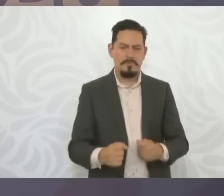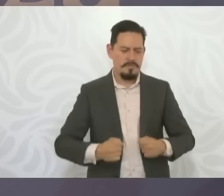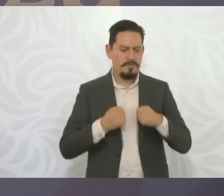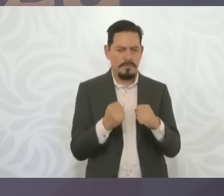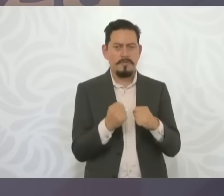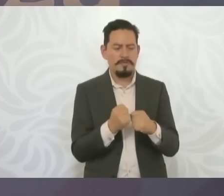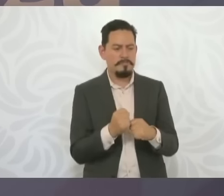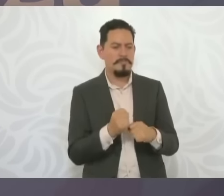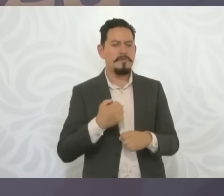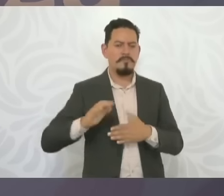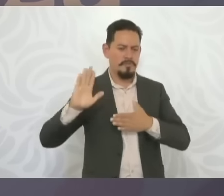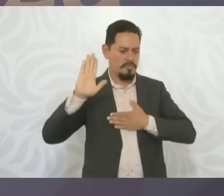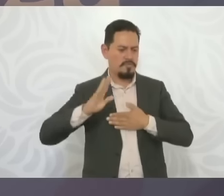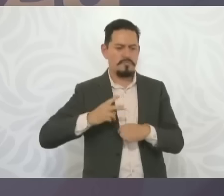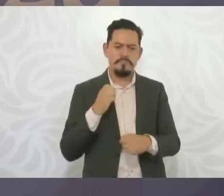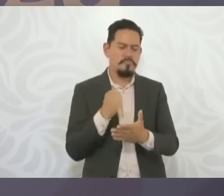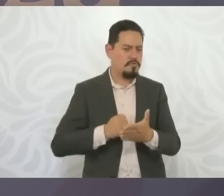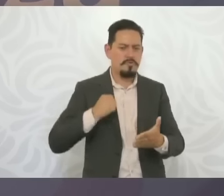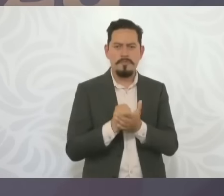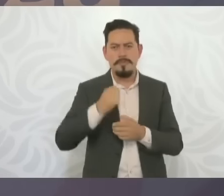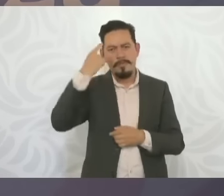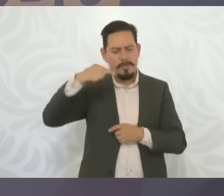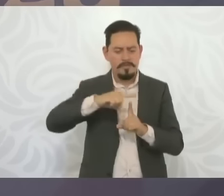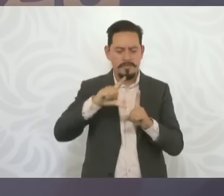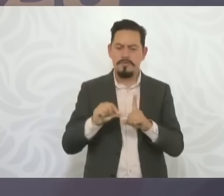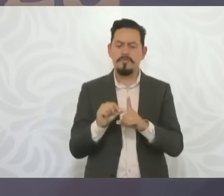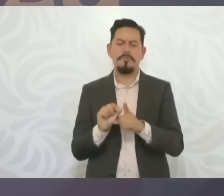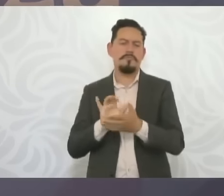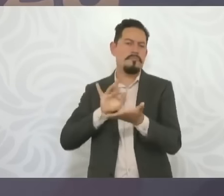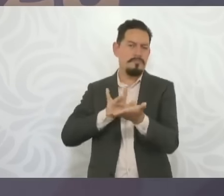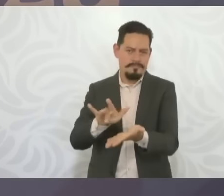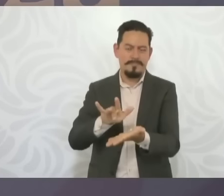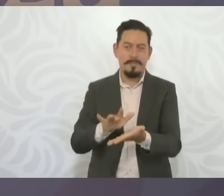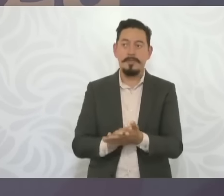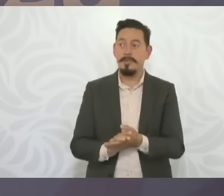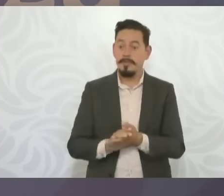días su compromiso al servicio de México. En ese contexto y con la anuencia de la presidenta de la